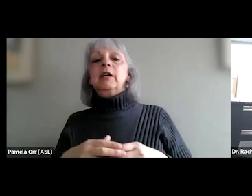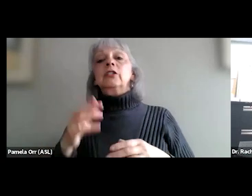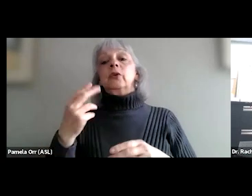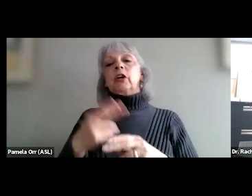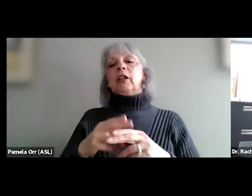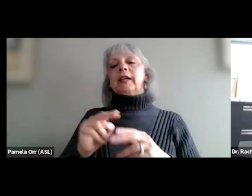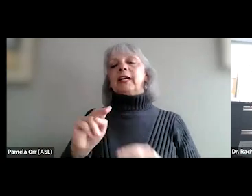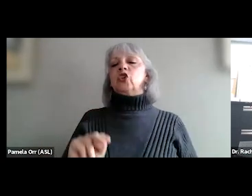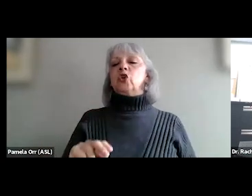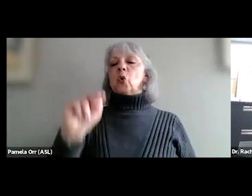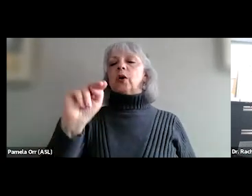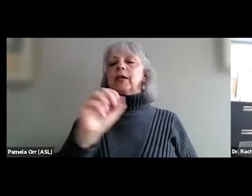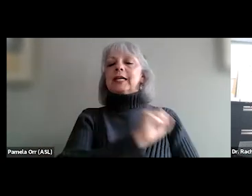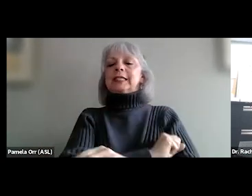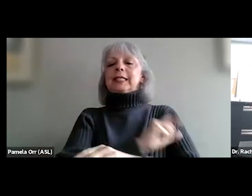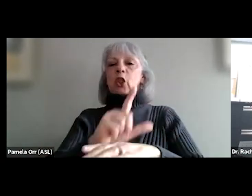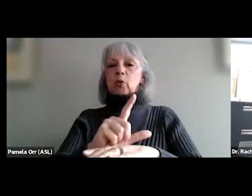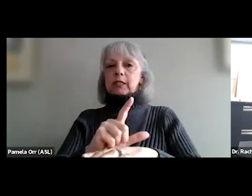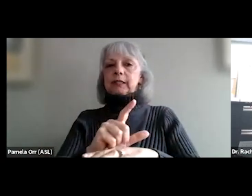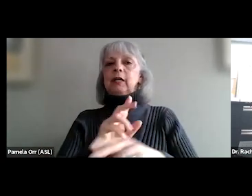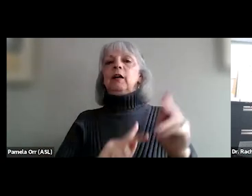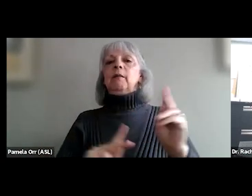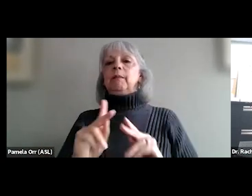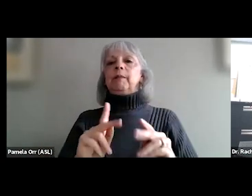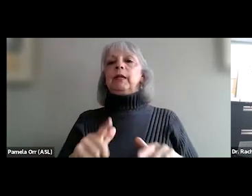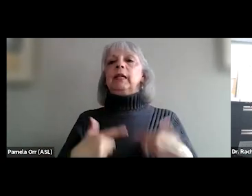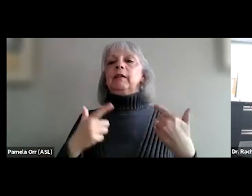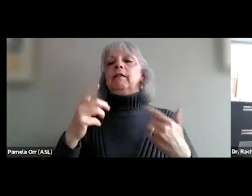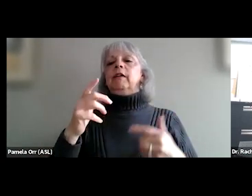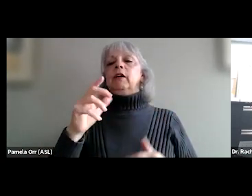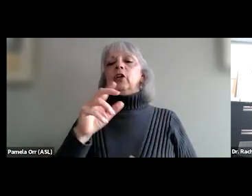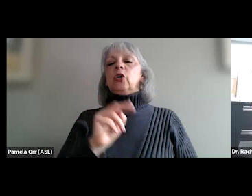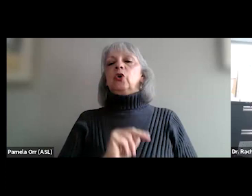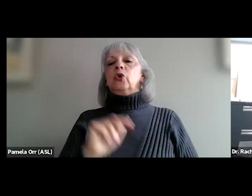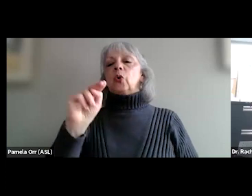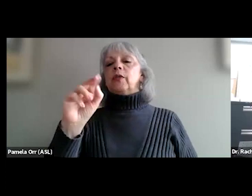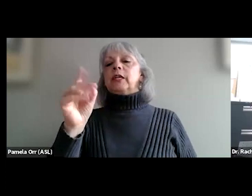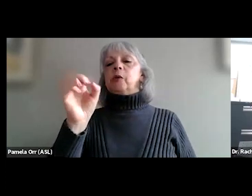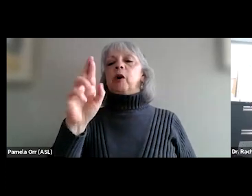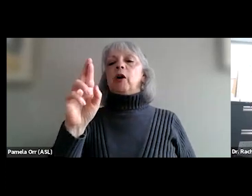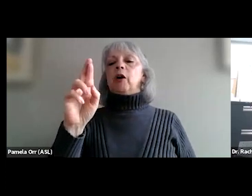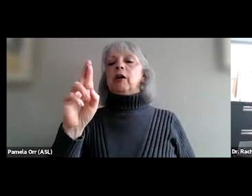porque así es como lo usamos aquí. Las personas que viven al norte de Delmar tienen expectativas de vida más cortas, valores de propiedad más bajos,